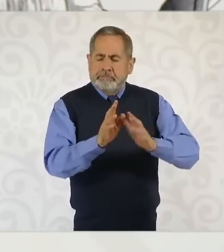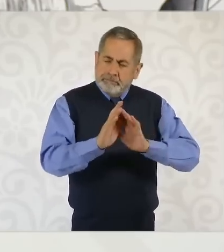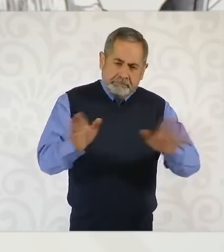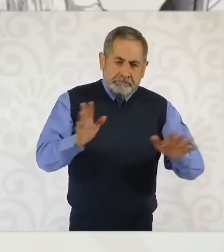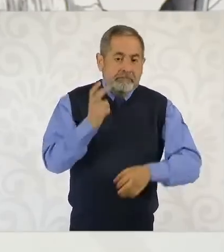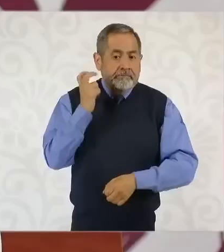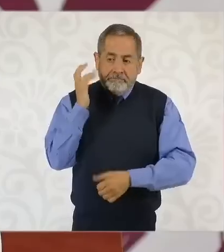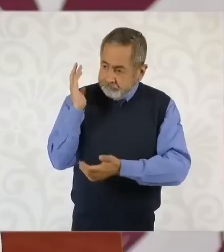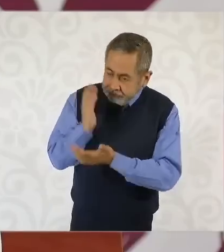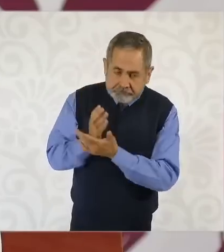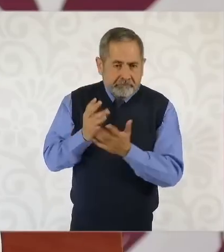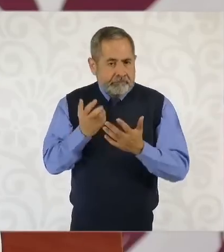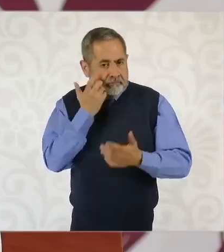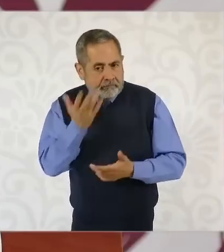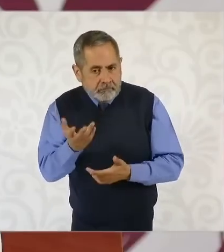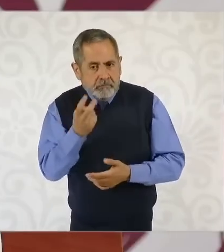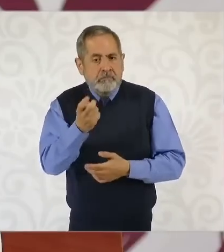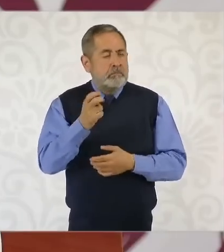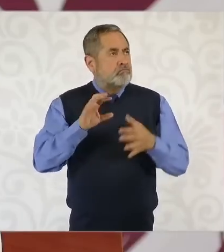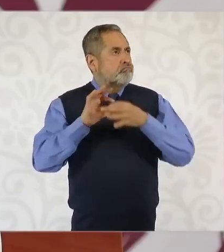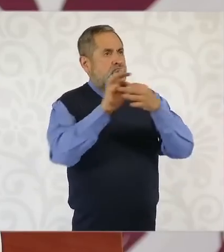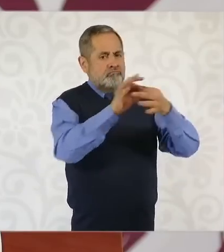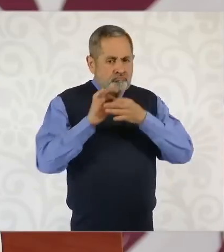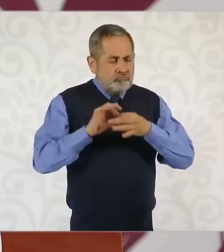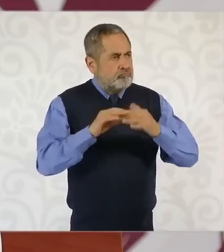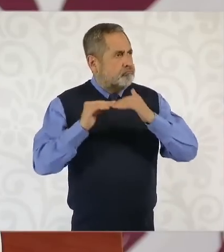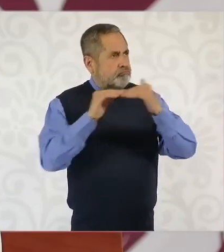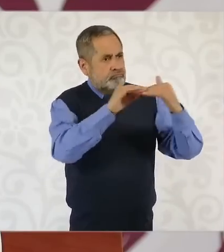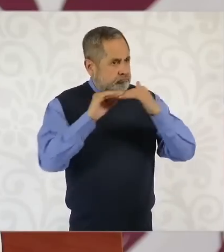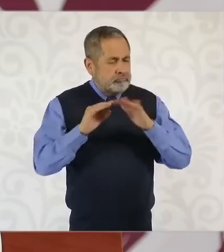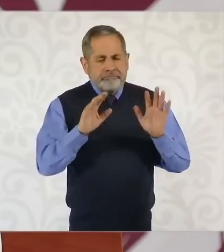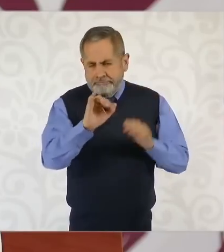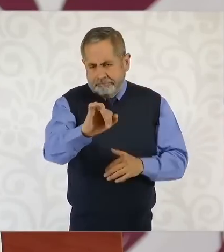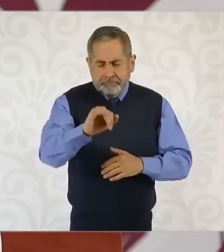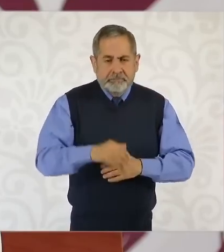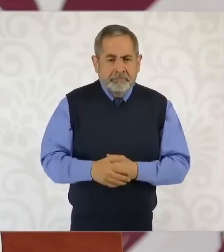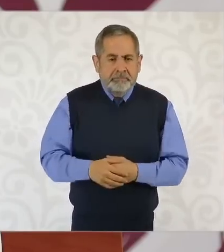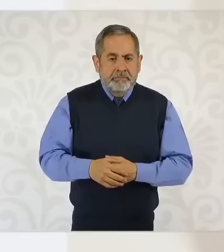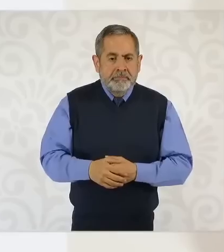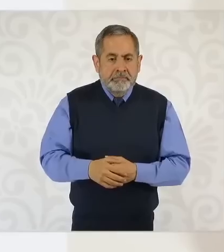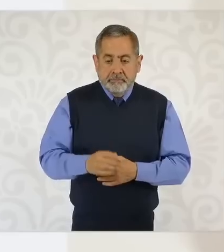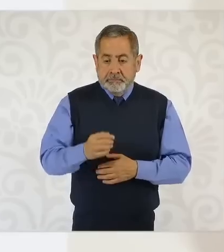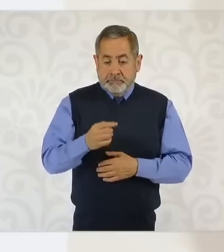por eso decimos nos coordinamos colaboramos esta esta semana tenemos pactada una llamada